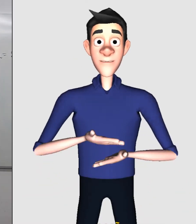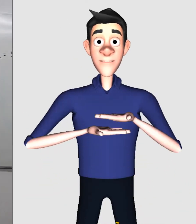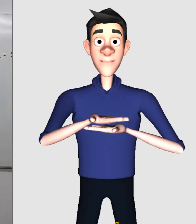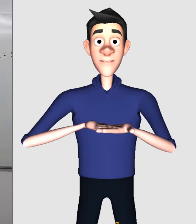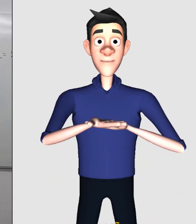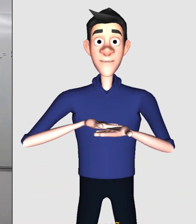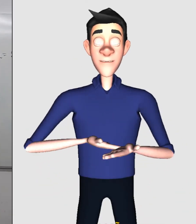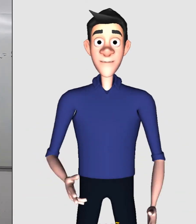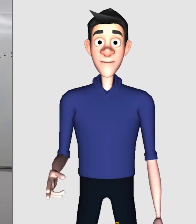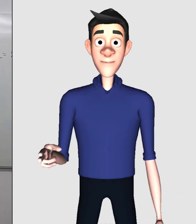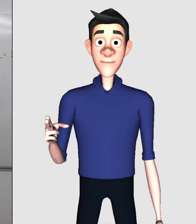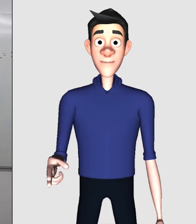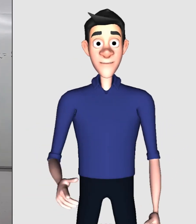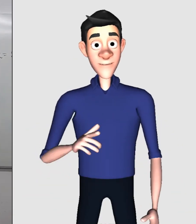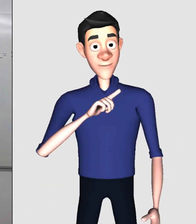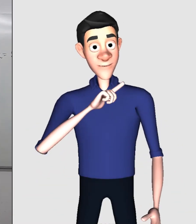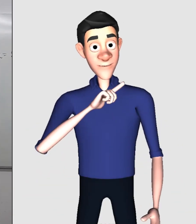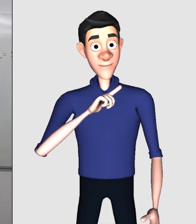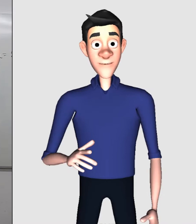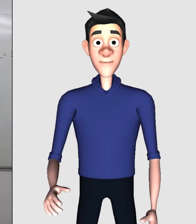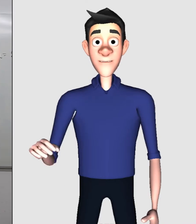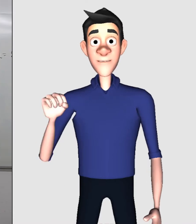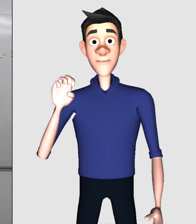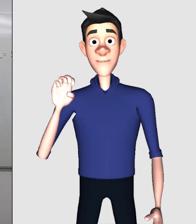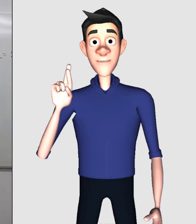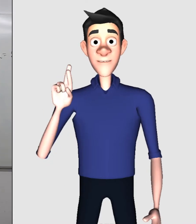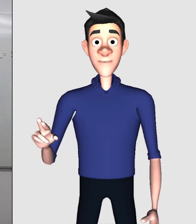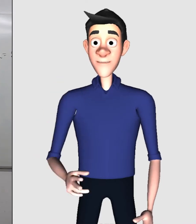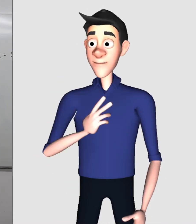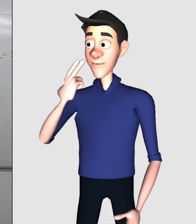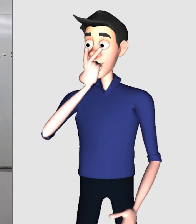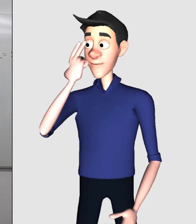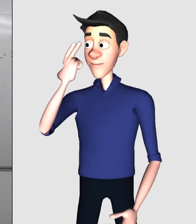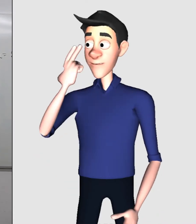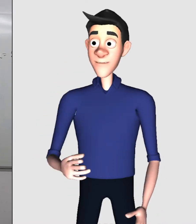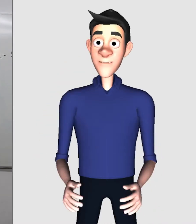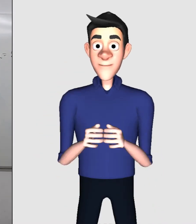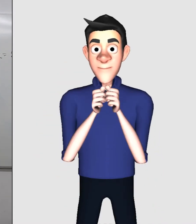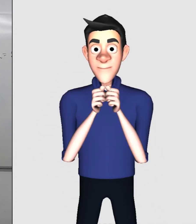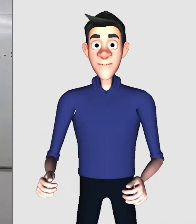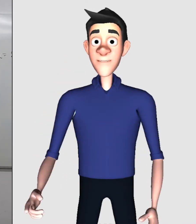De certa forma, podemos utilizar um sistema de polias para aumentar a força